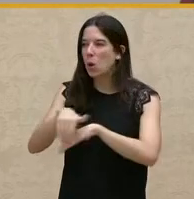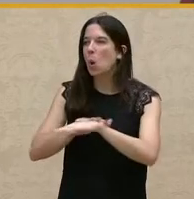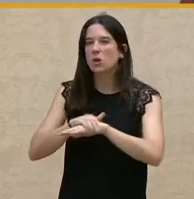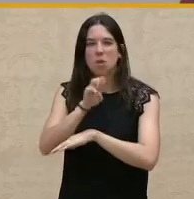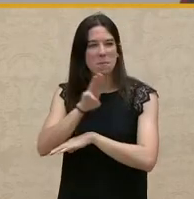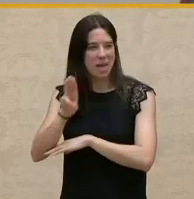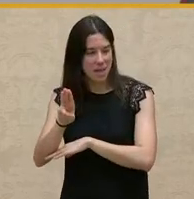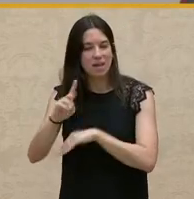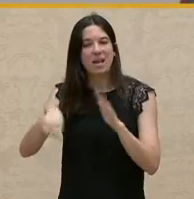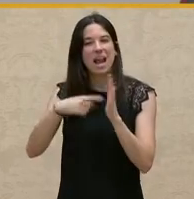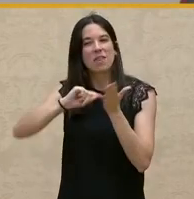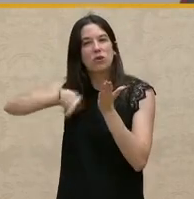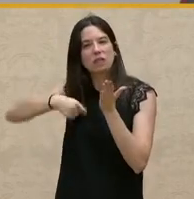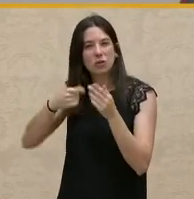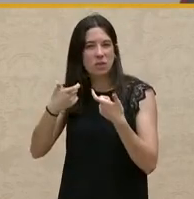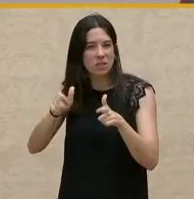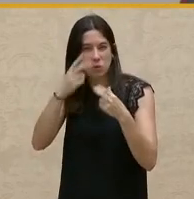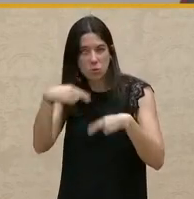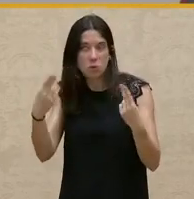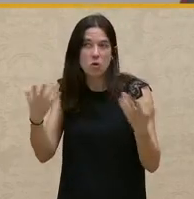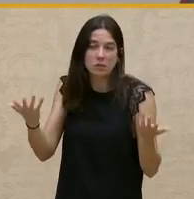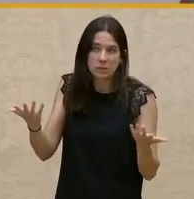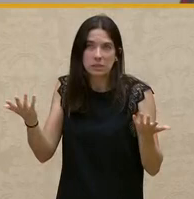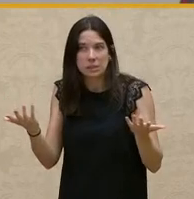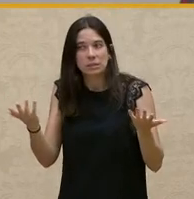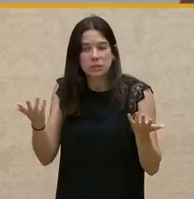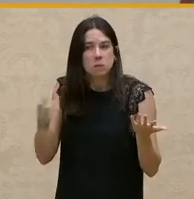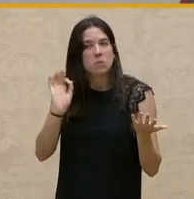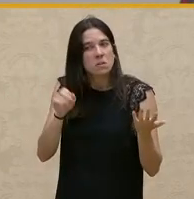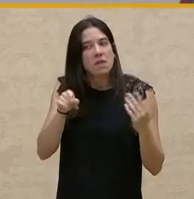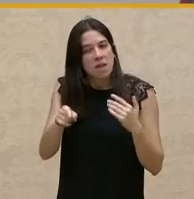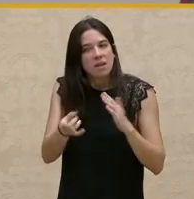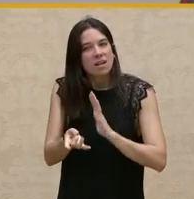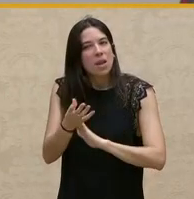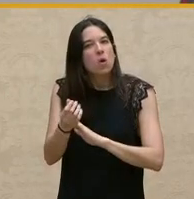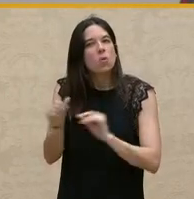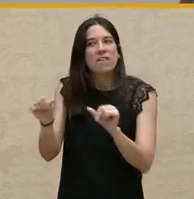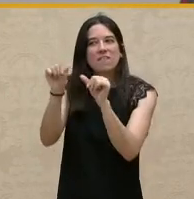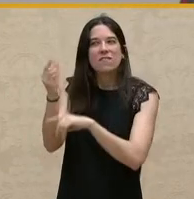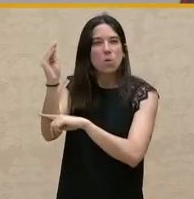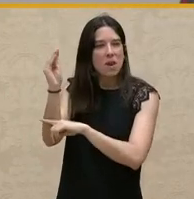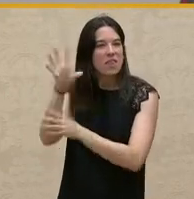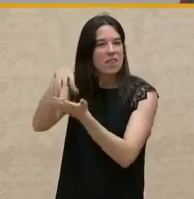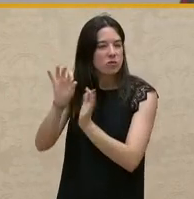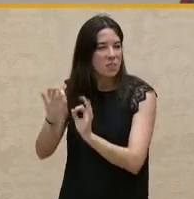la Ley de Contratos del Sector Público creó una figura de otro centro especial de empleo, y, de